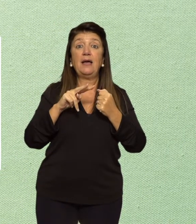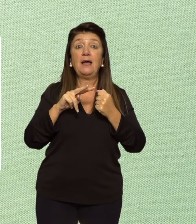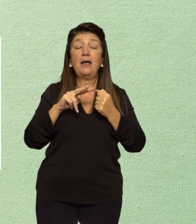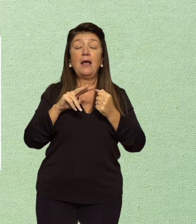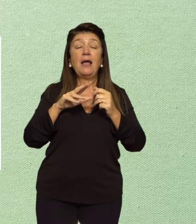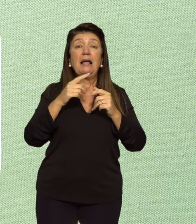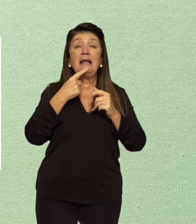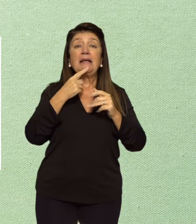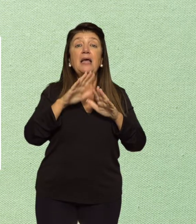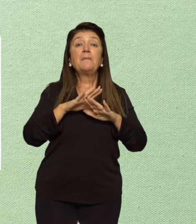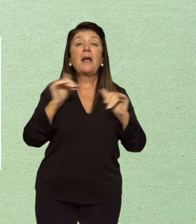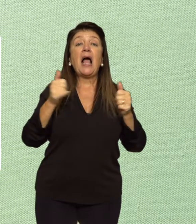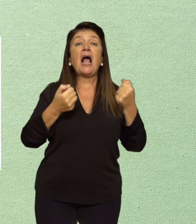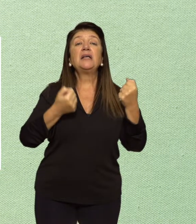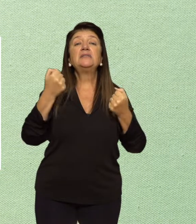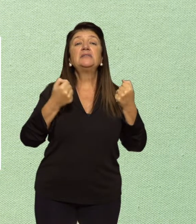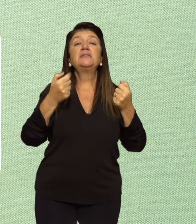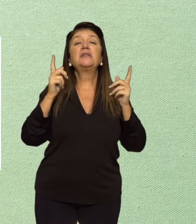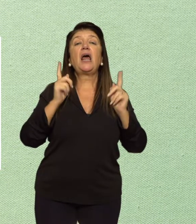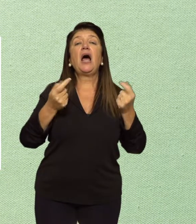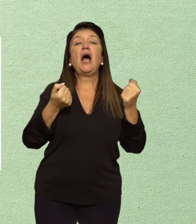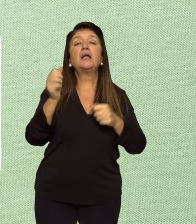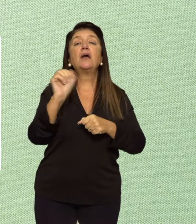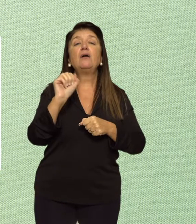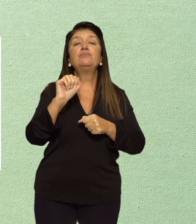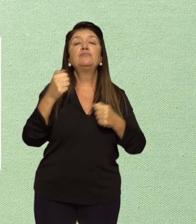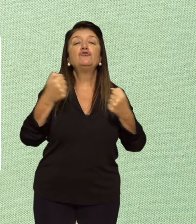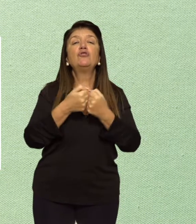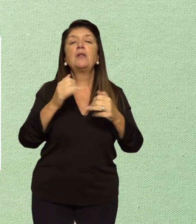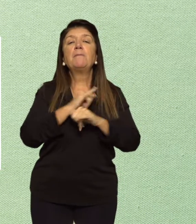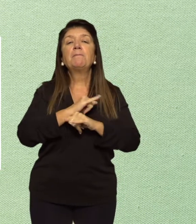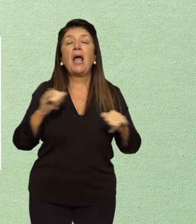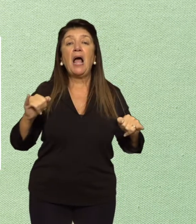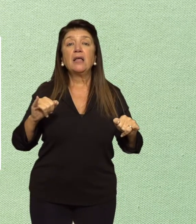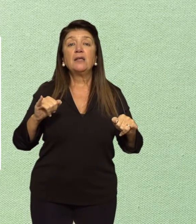di un incidente stradale e abbia recuperato, verrebbe mai in mente di essere considerata 'vittima